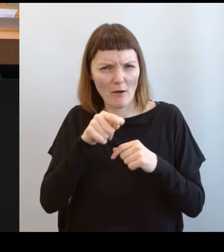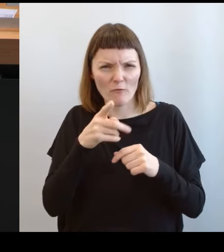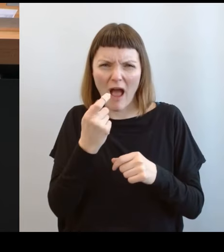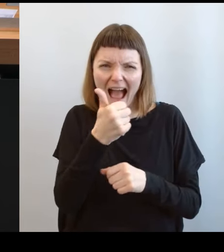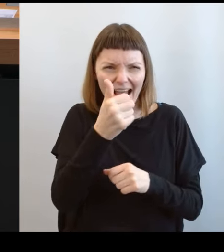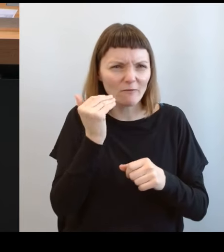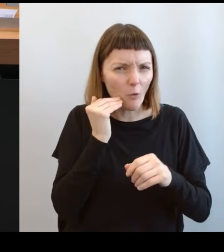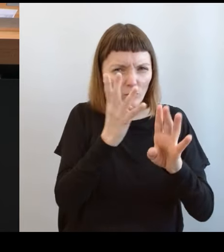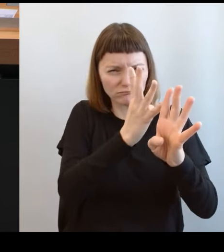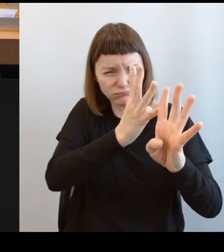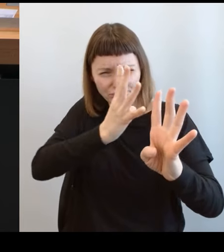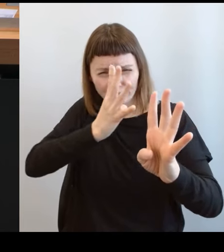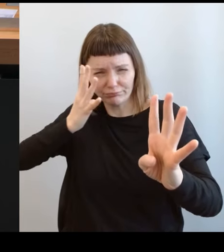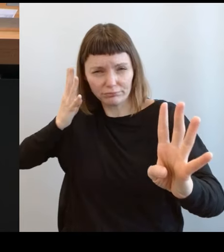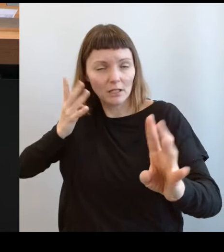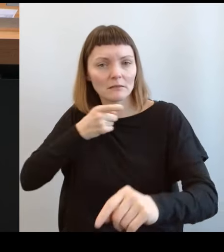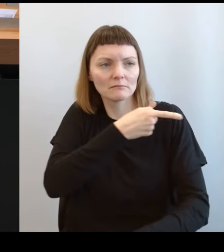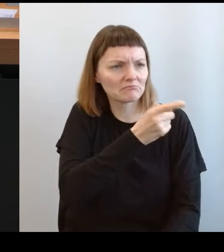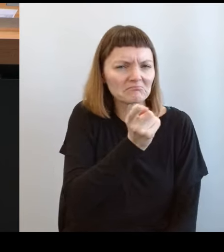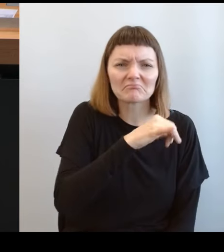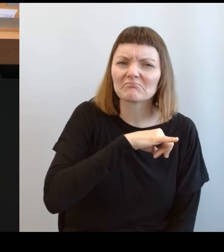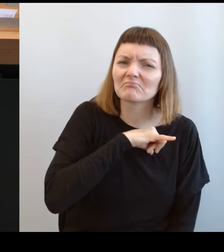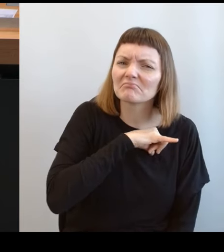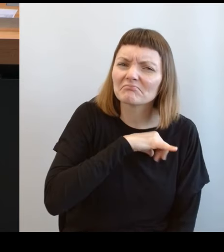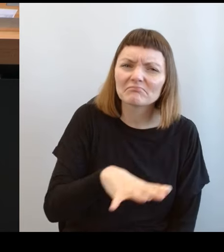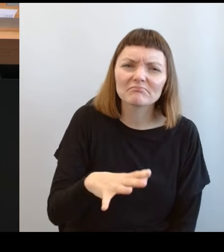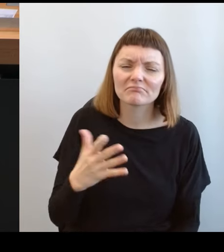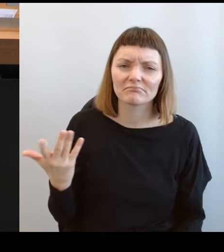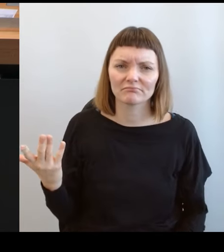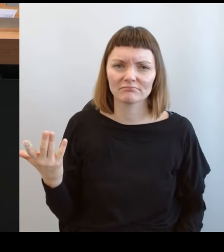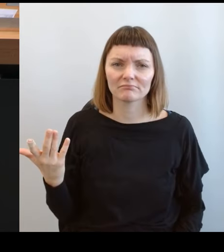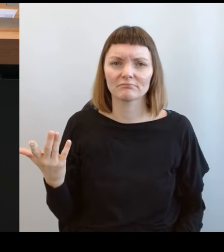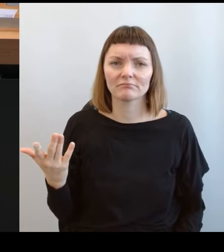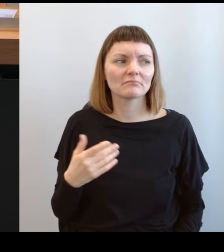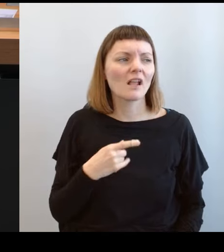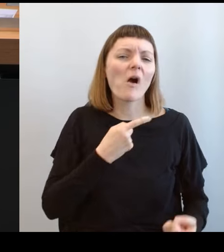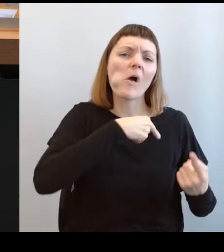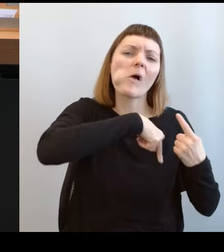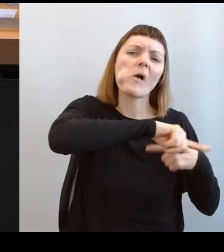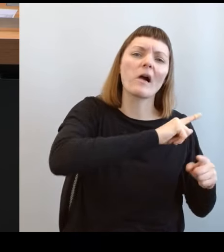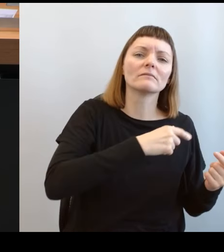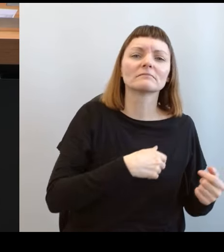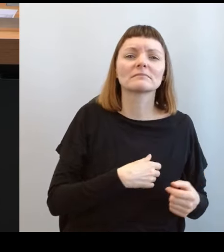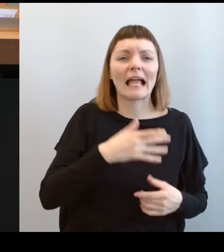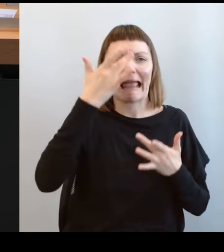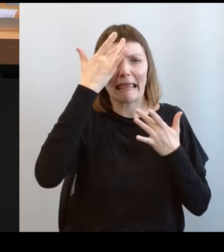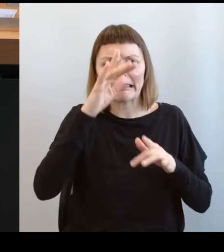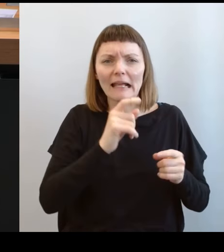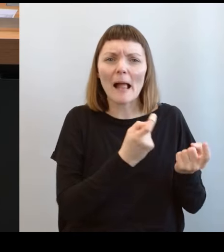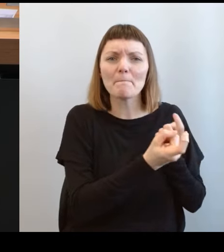Sie haben durch die Hintertür illegale Migranten in die Wohnungen geschleust frei nach dem Motto: Wir haben Platz